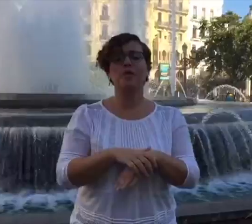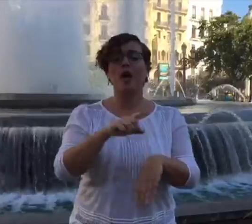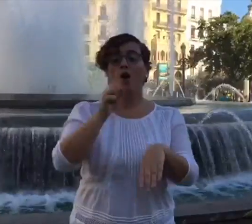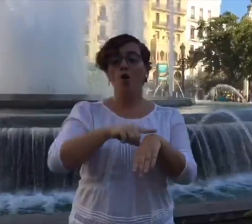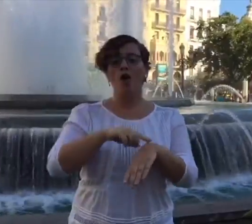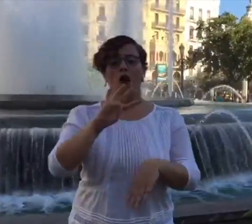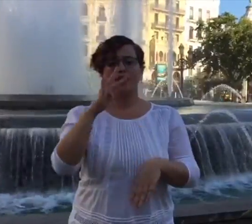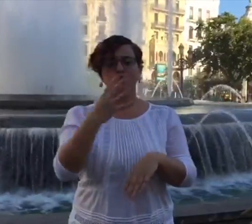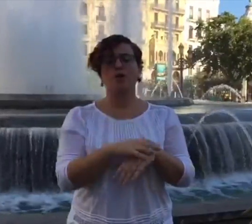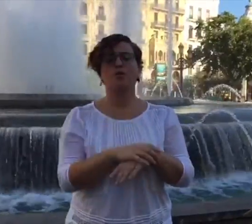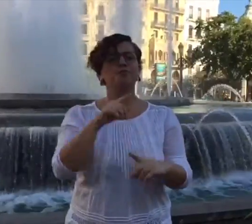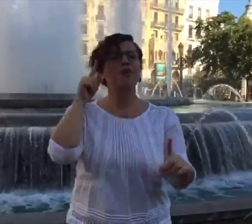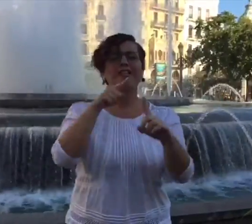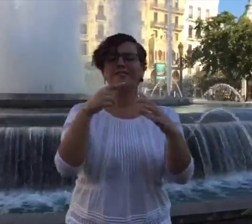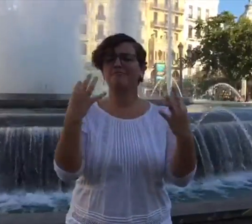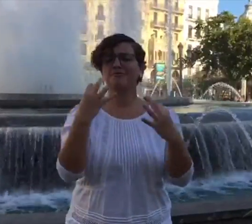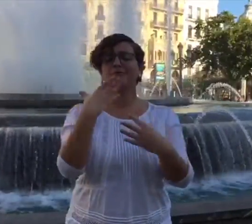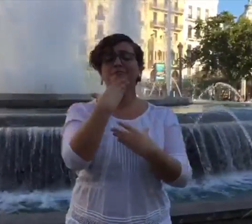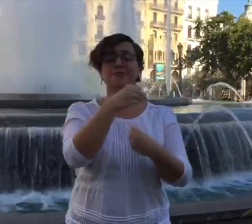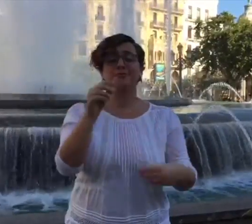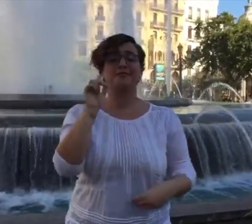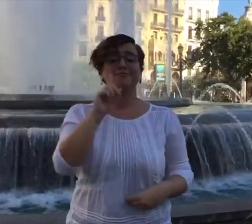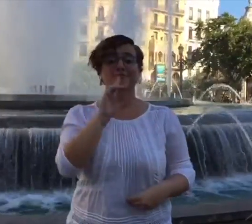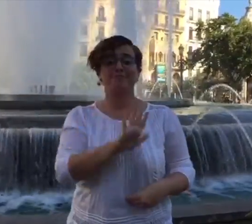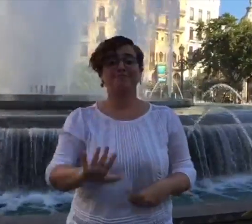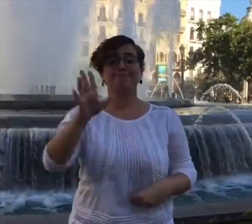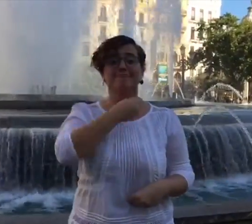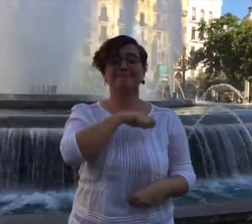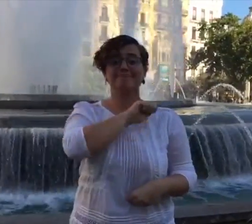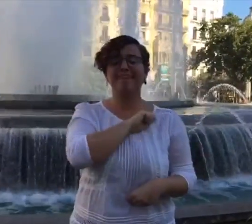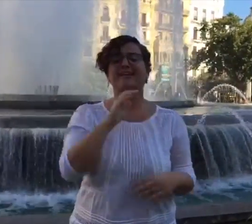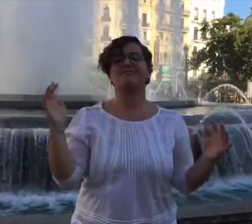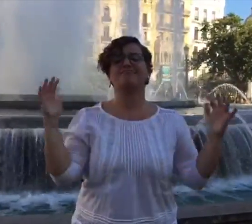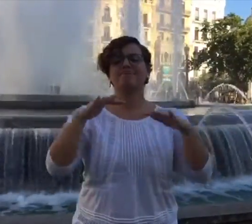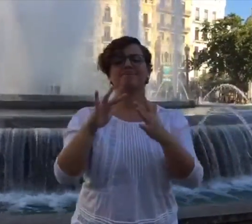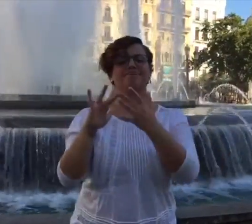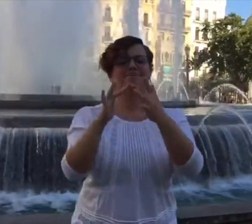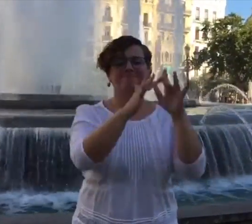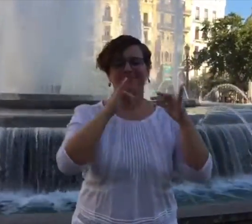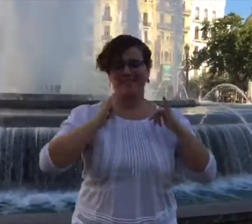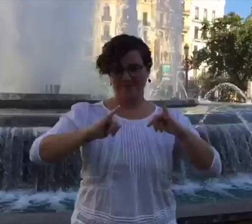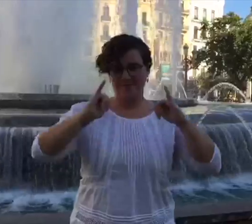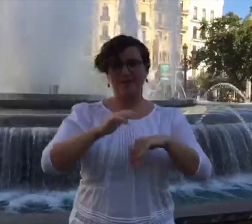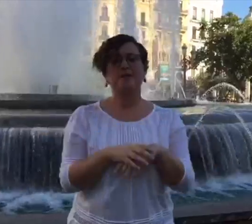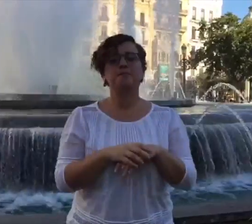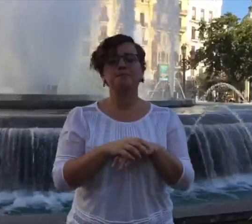A las 16:00h nos encontraremos ahí. Ahí nos reuniremos la juventud sorda española para compartir y disfrutar de este día especial.